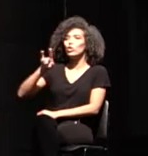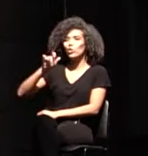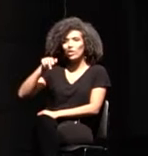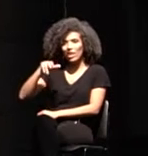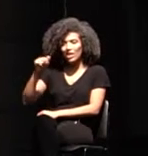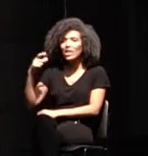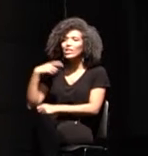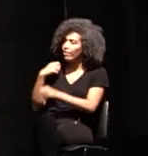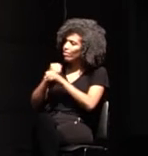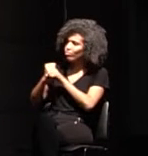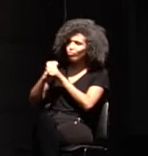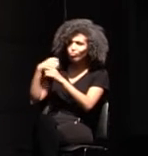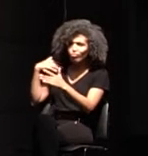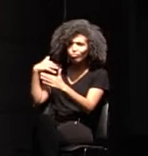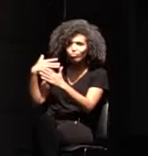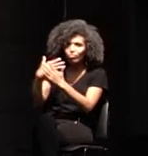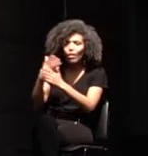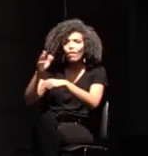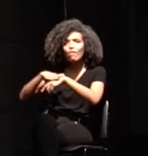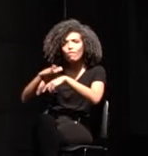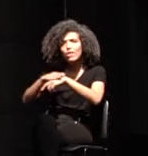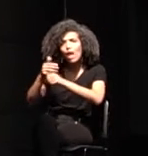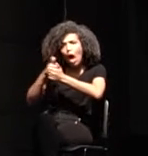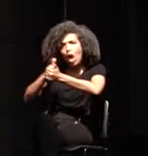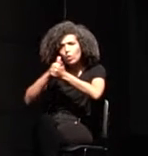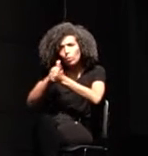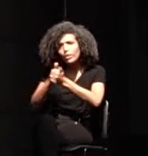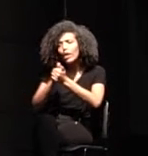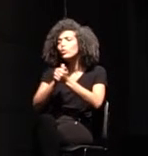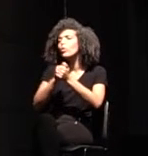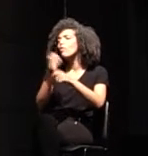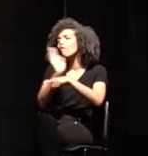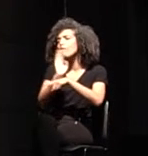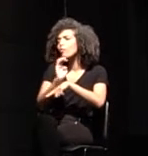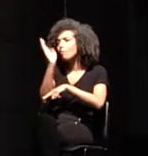de diversos importantes filmes brasileiros contemporâneos.